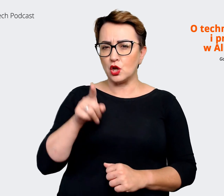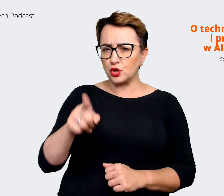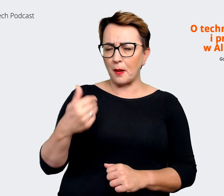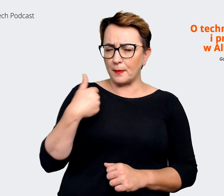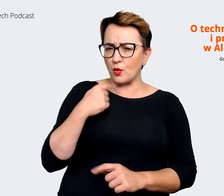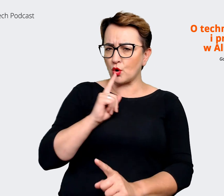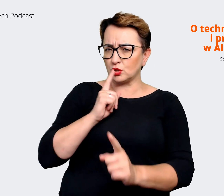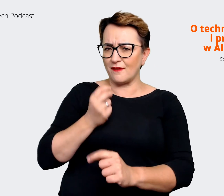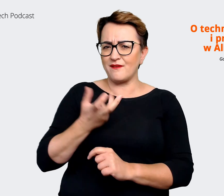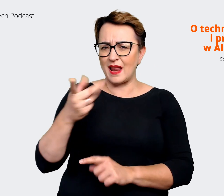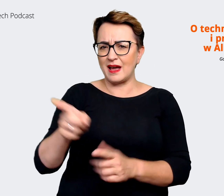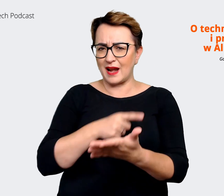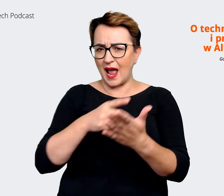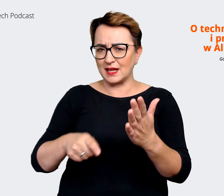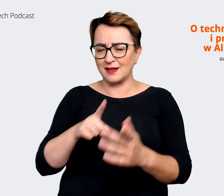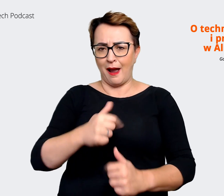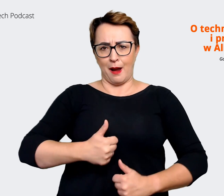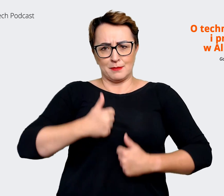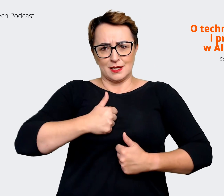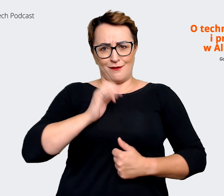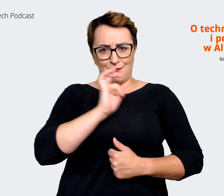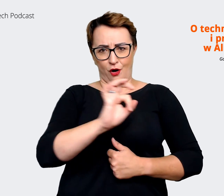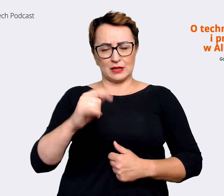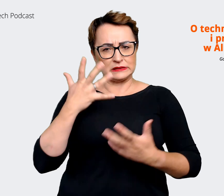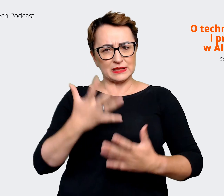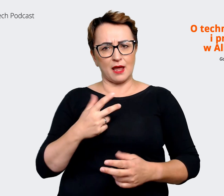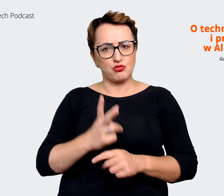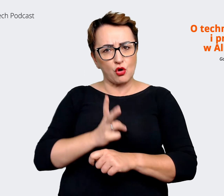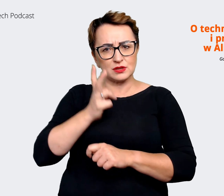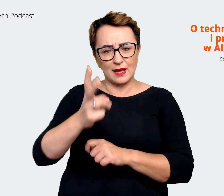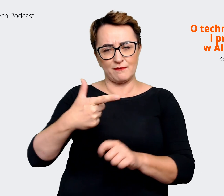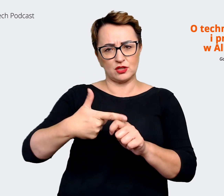wielokrotnie, to jest kwestia Waszych ambicji, tego, że chcecie być dostępni 24 godziny na